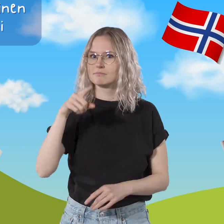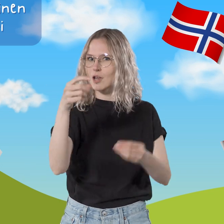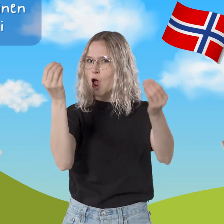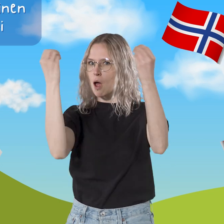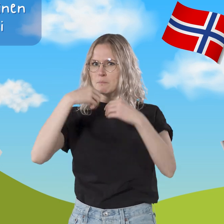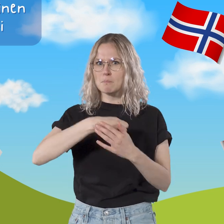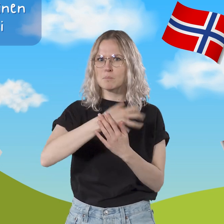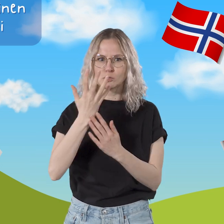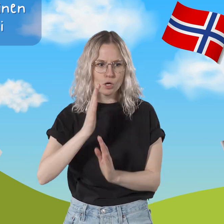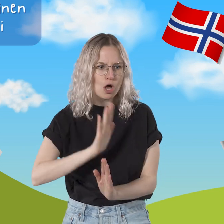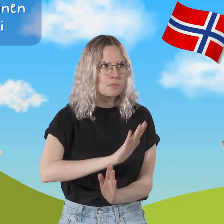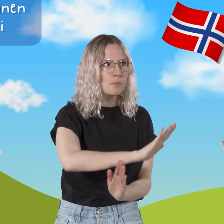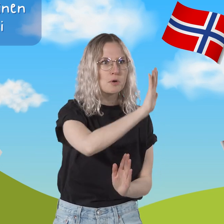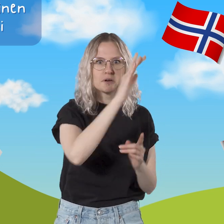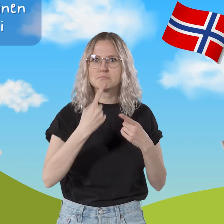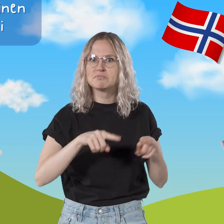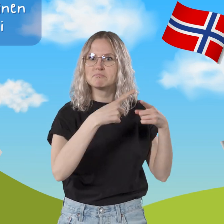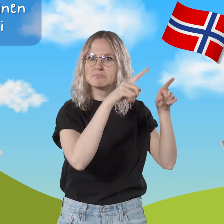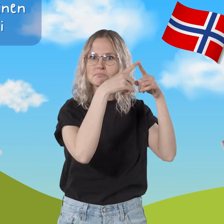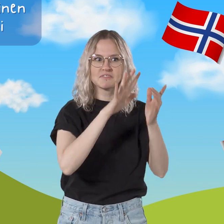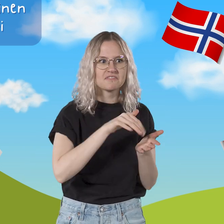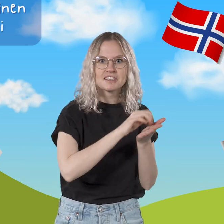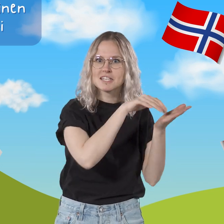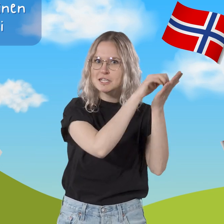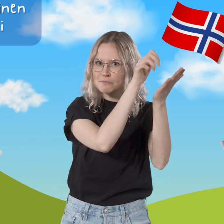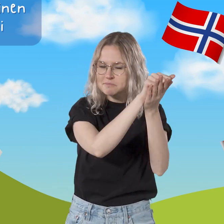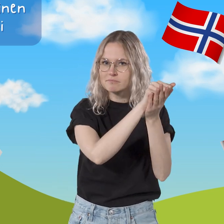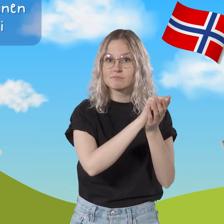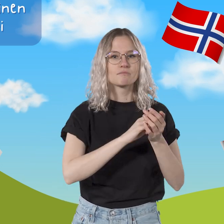Opit muiden pohjoismaiden viittomia ja kansainvälistä viittomista -